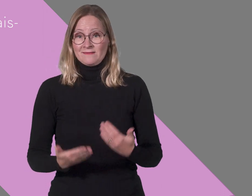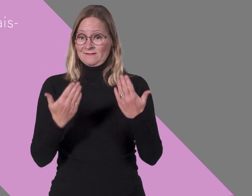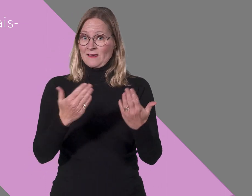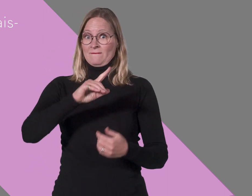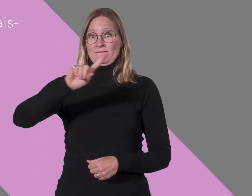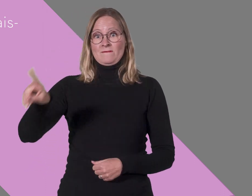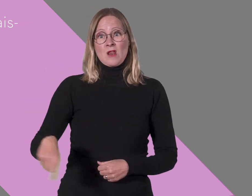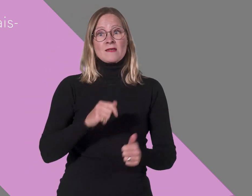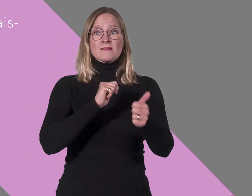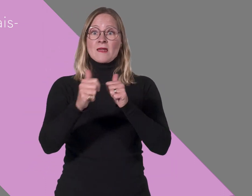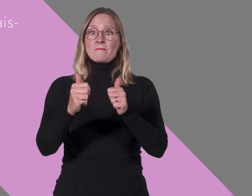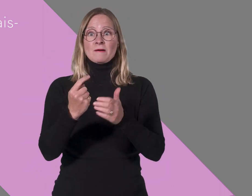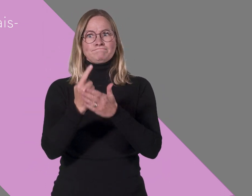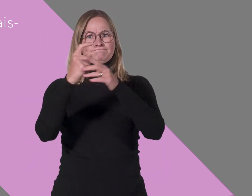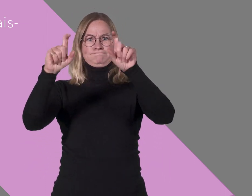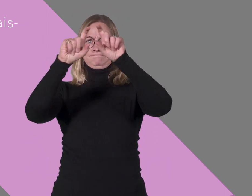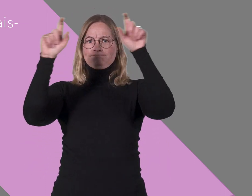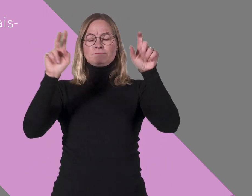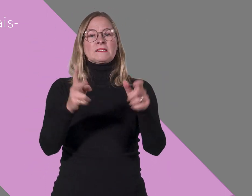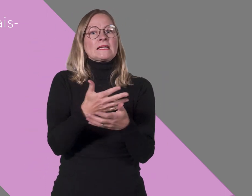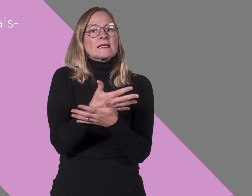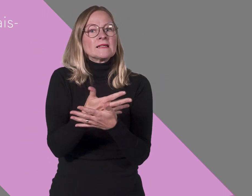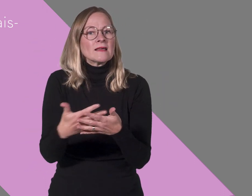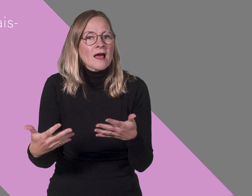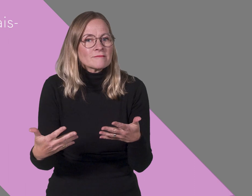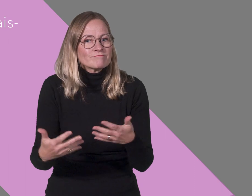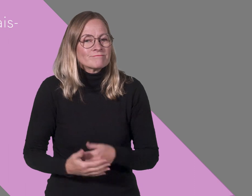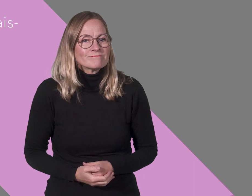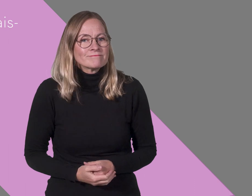Tämän vuoden kilpailun pääteemana on kieli, -